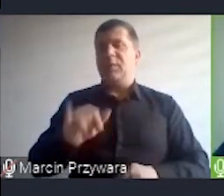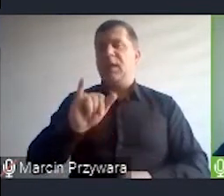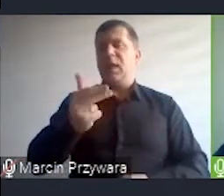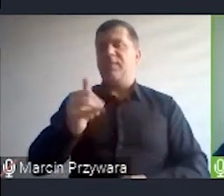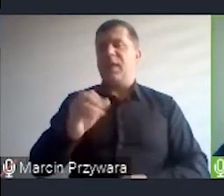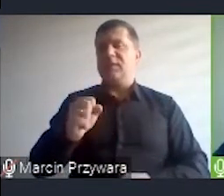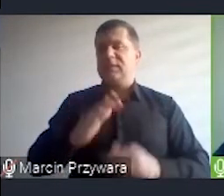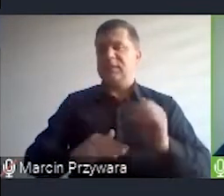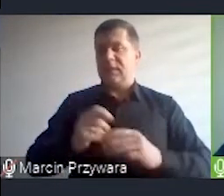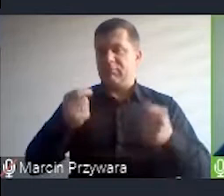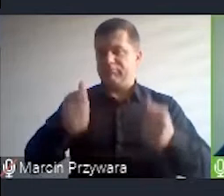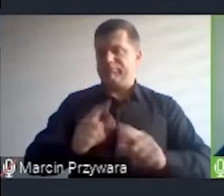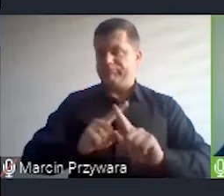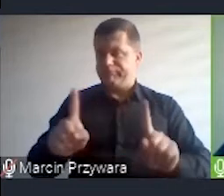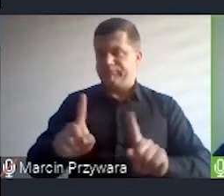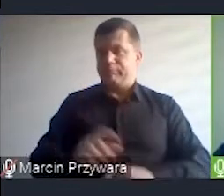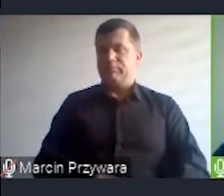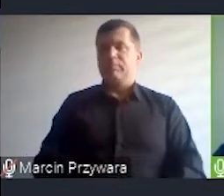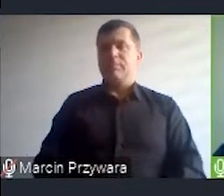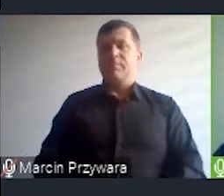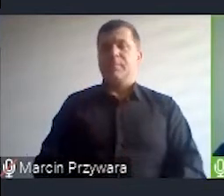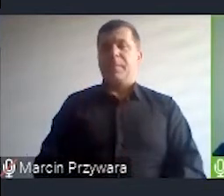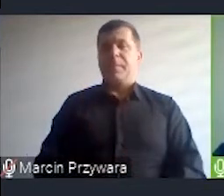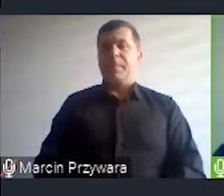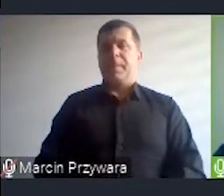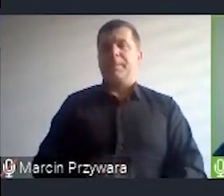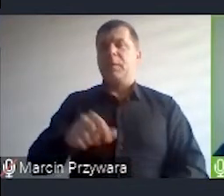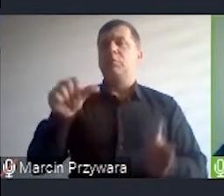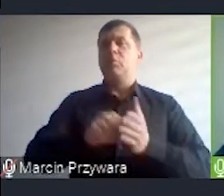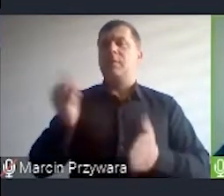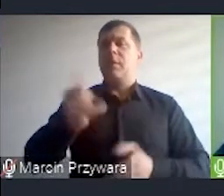i teraz sens tego co środkiem trwałym jest.